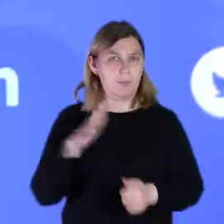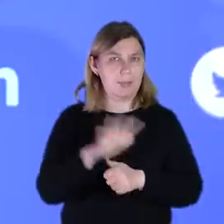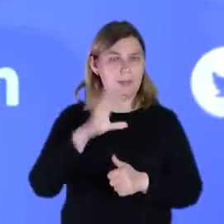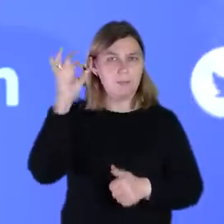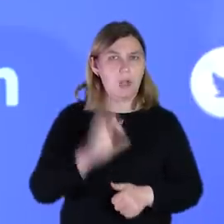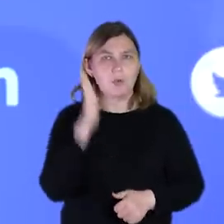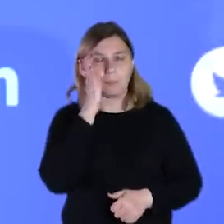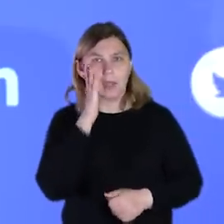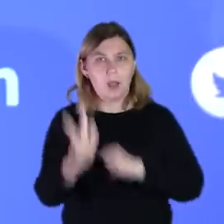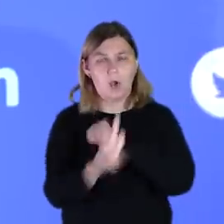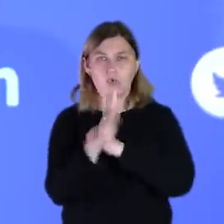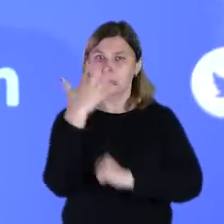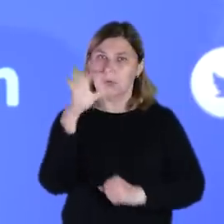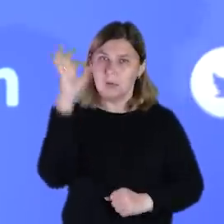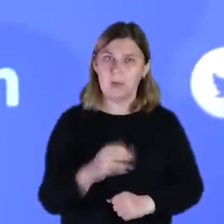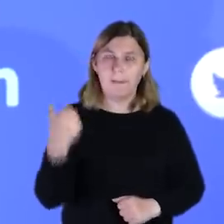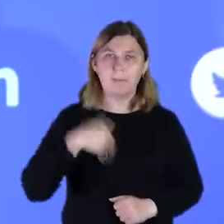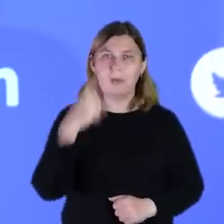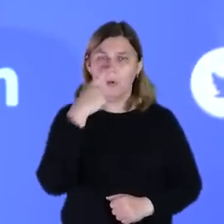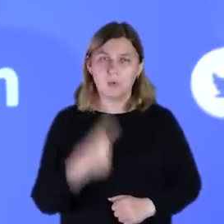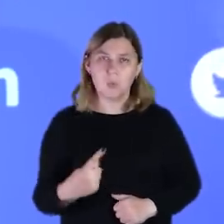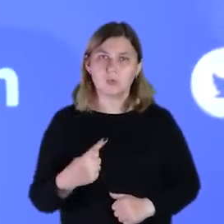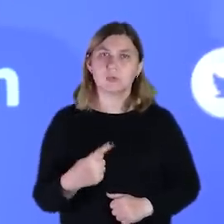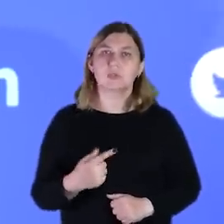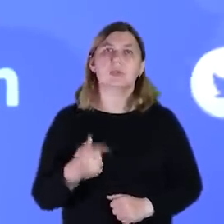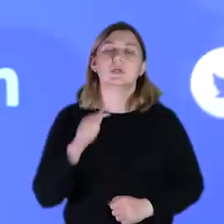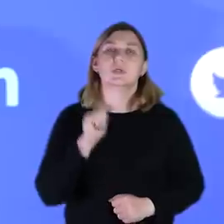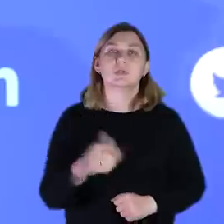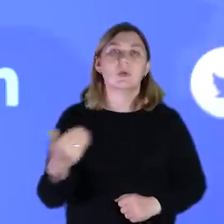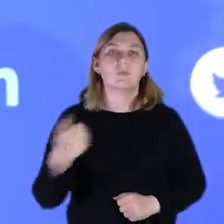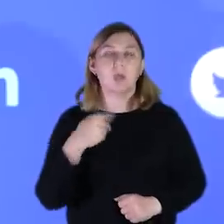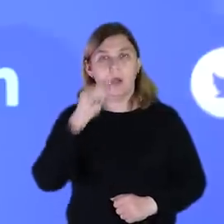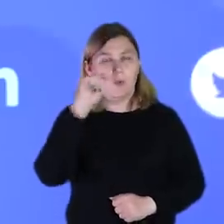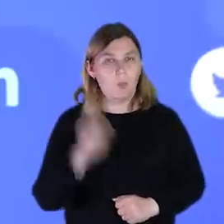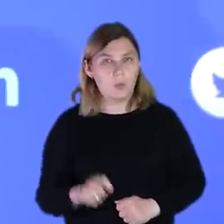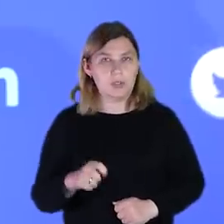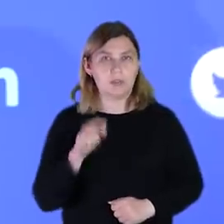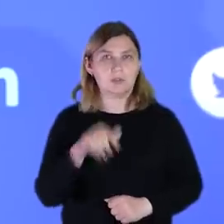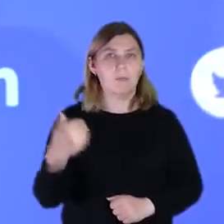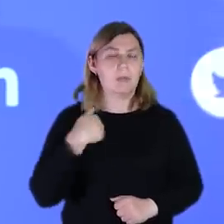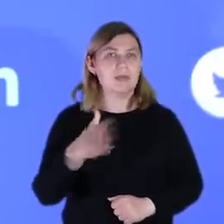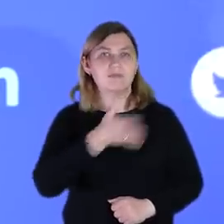Osiemdziesiąt pięć procent to byli Białorusini, to byli Ukraińcy, to byli Żydzi i tzw.